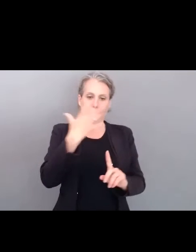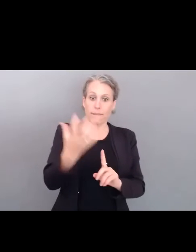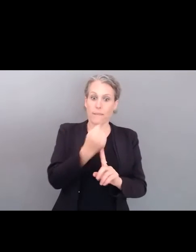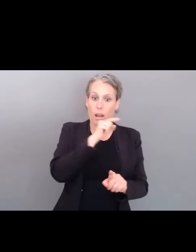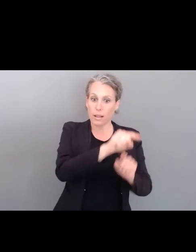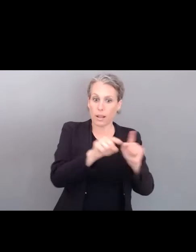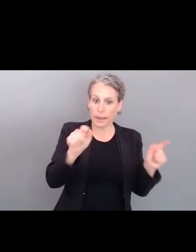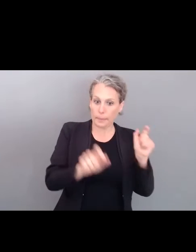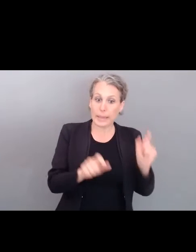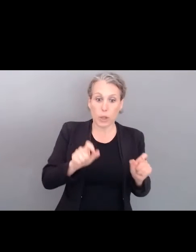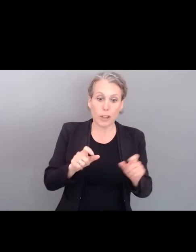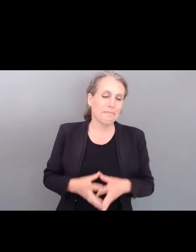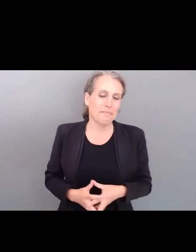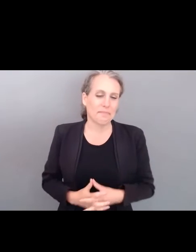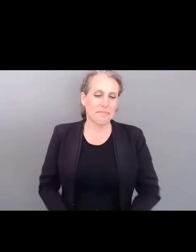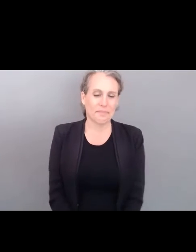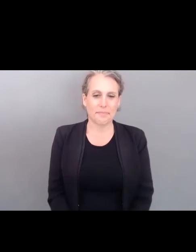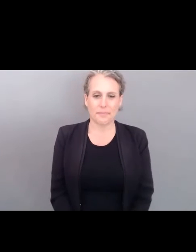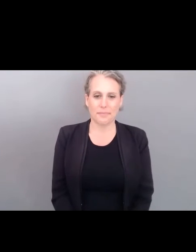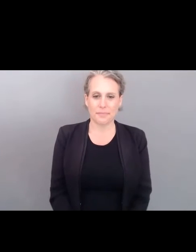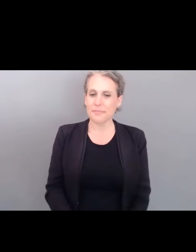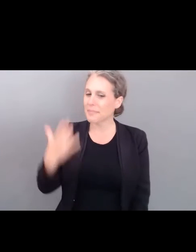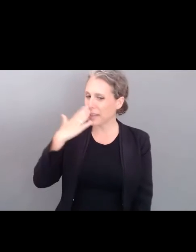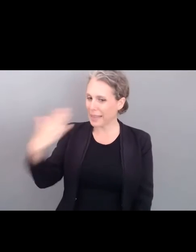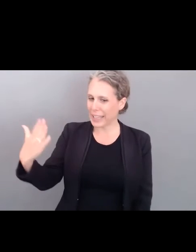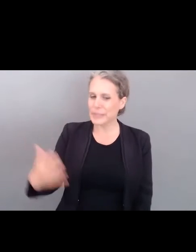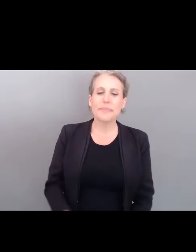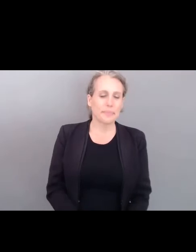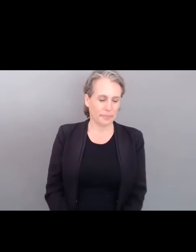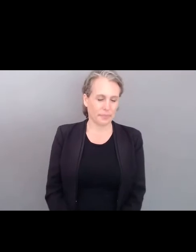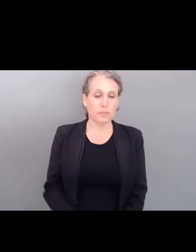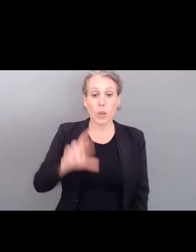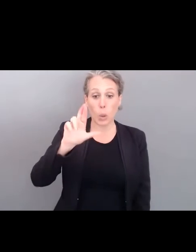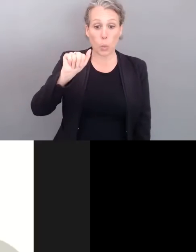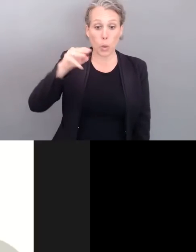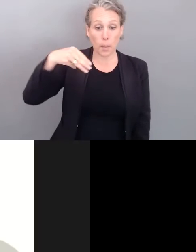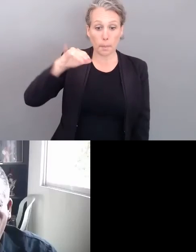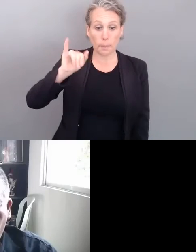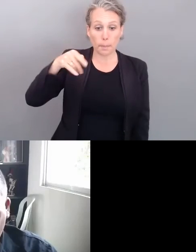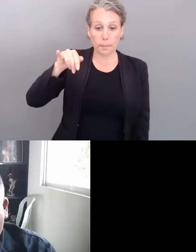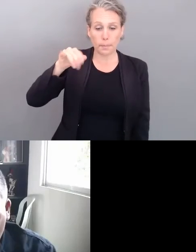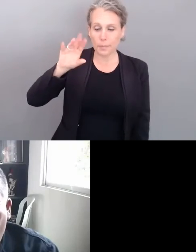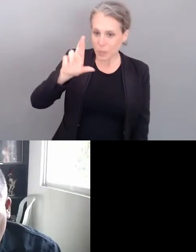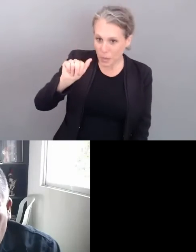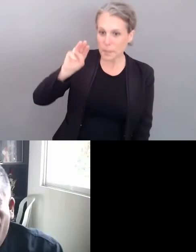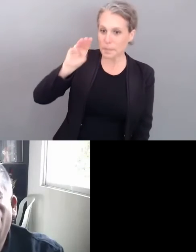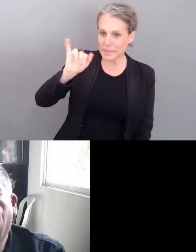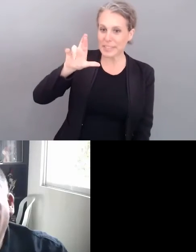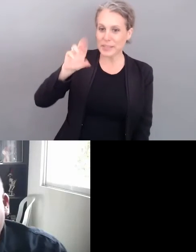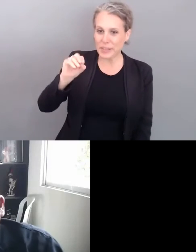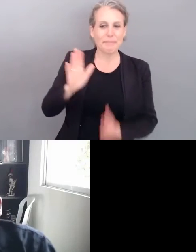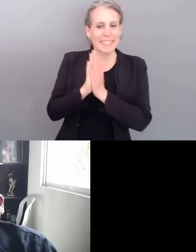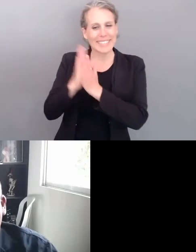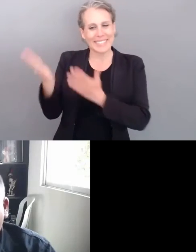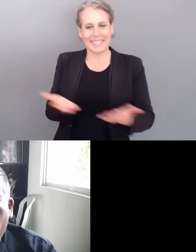que me ayudaron a informarme sobre dónde se pueden ubicar fácilmente las personas discapacitadas.